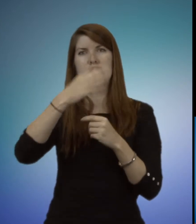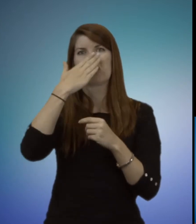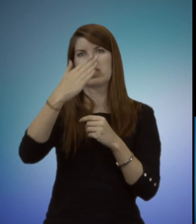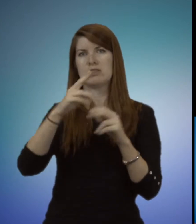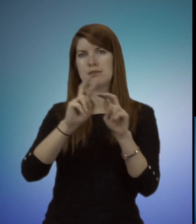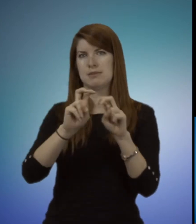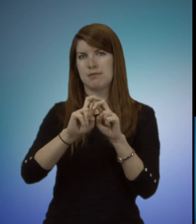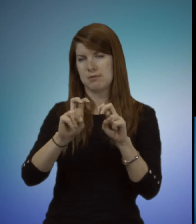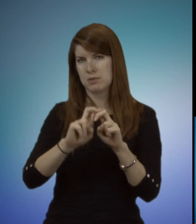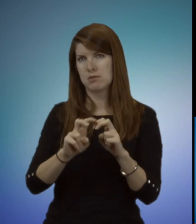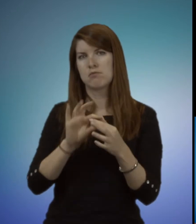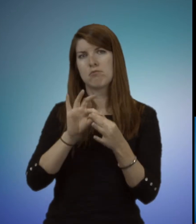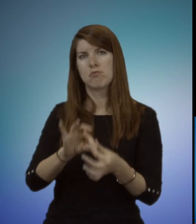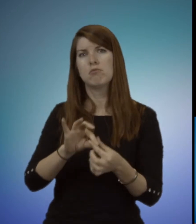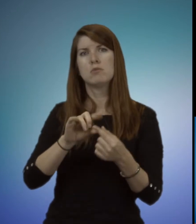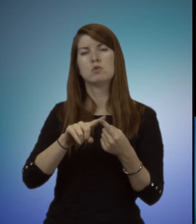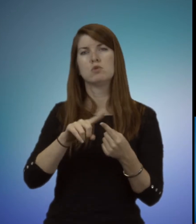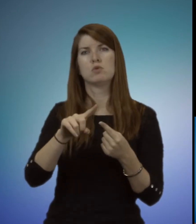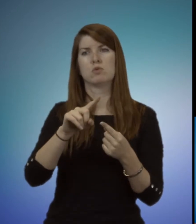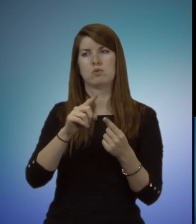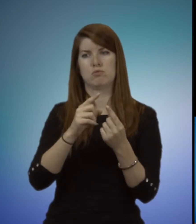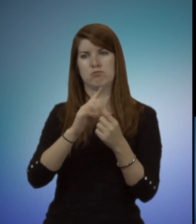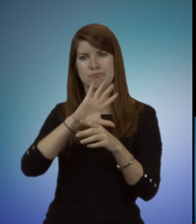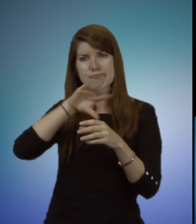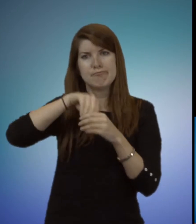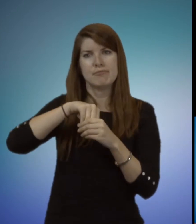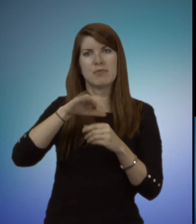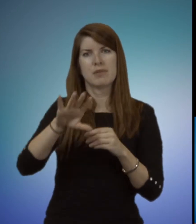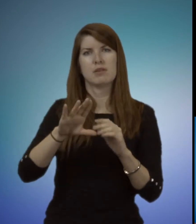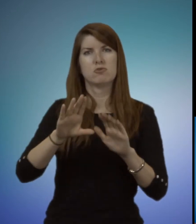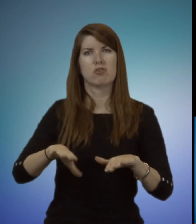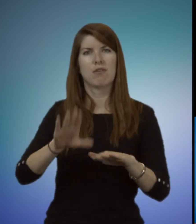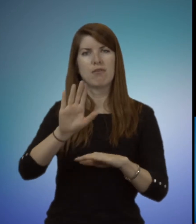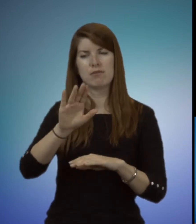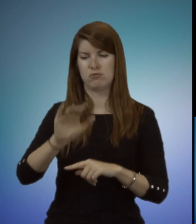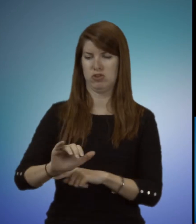de una buena evaluación y se relacionan con aspectos del desarrollo del niño.